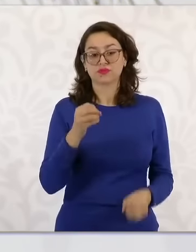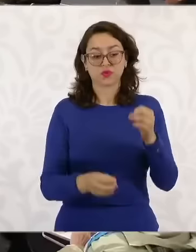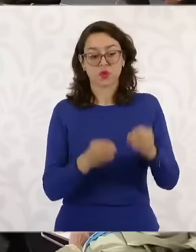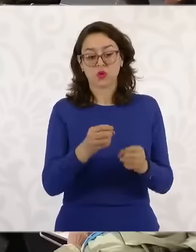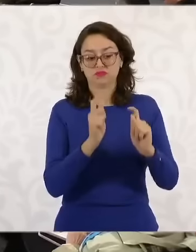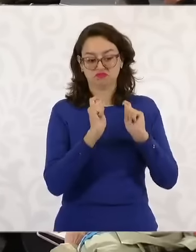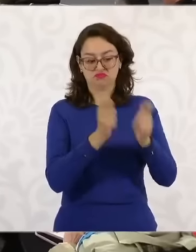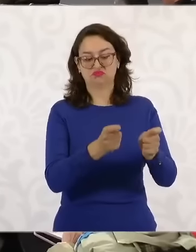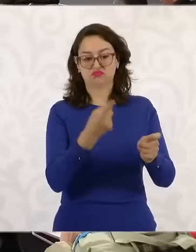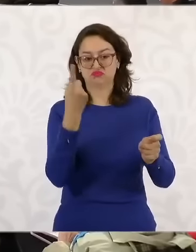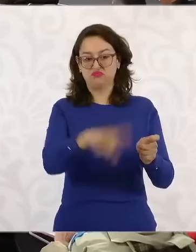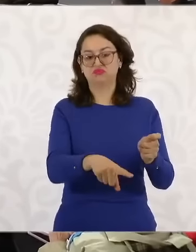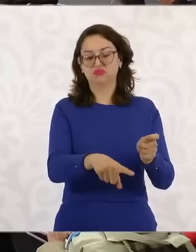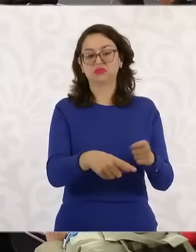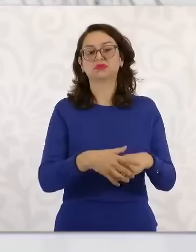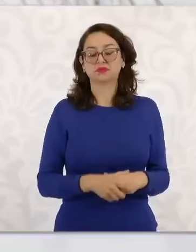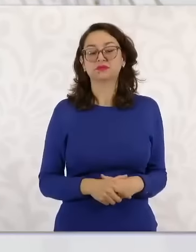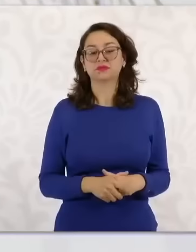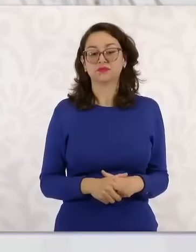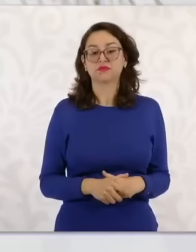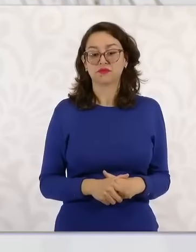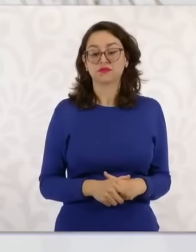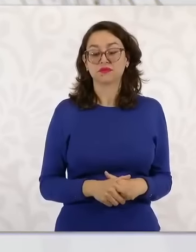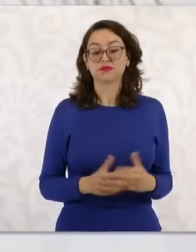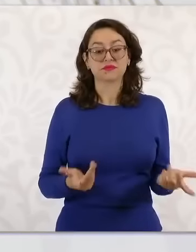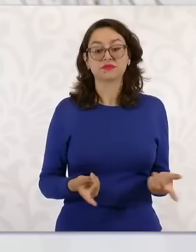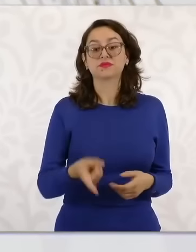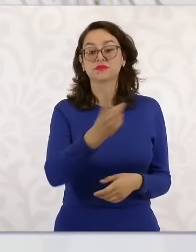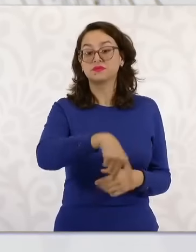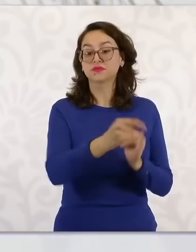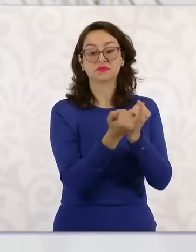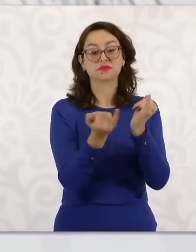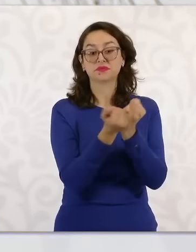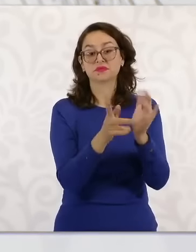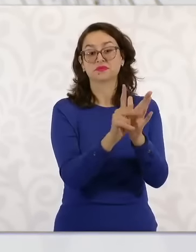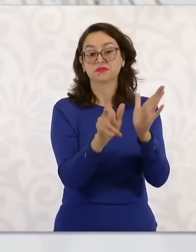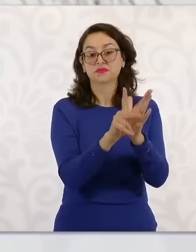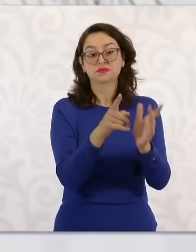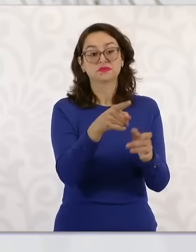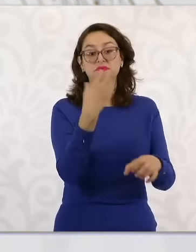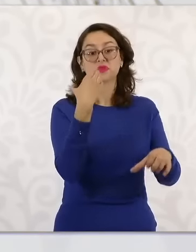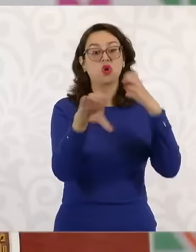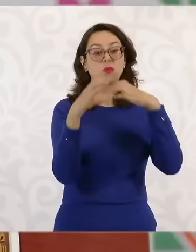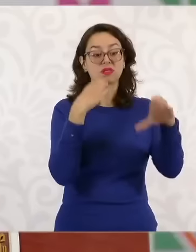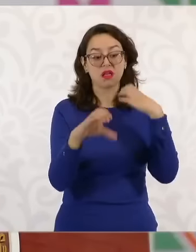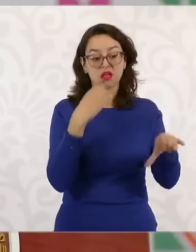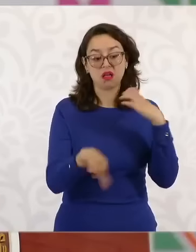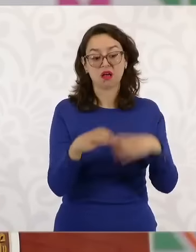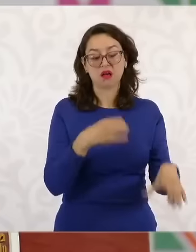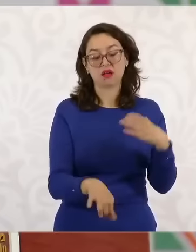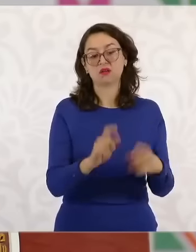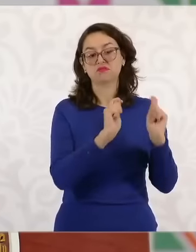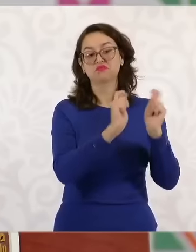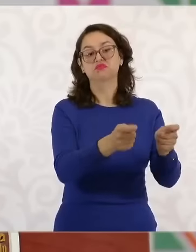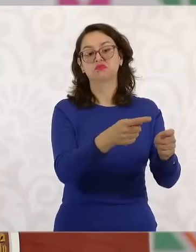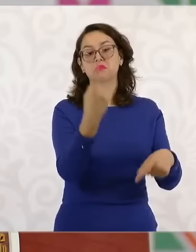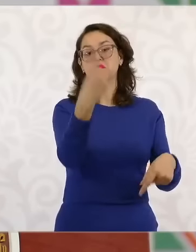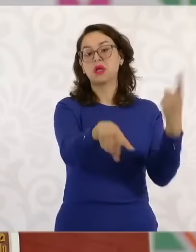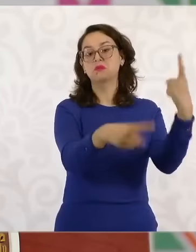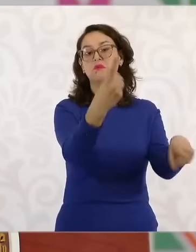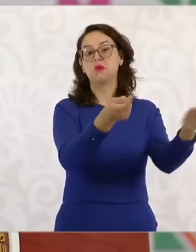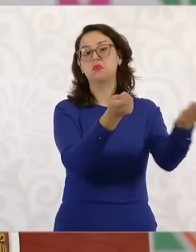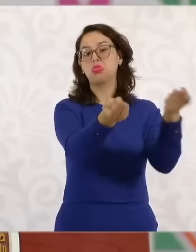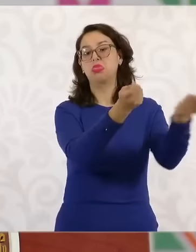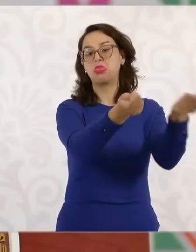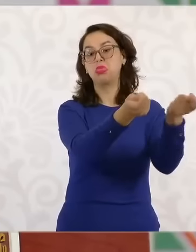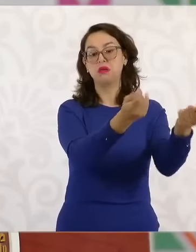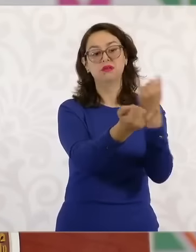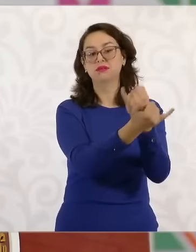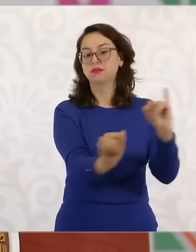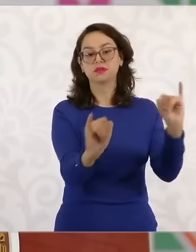¿verdad? Aquí son este comentócratas de consigna. todos con muy muy pocas excepciones. Entonces,